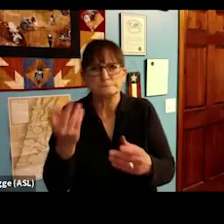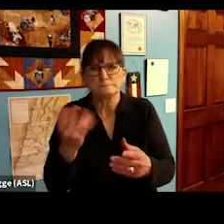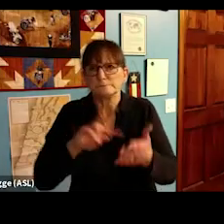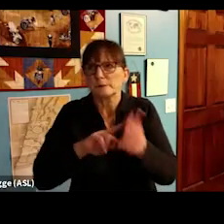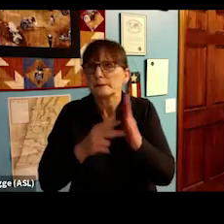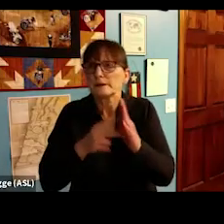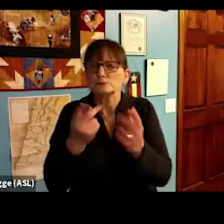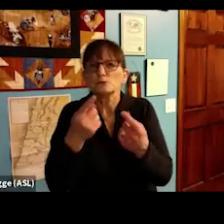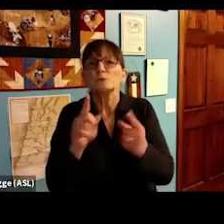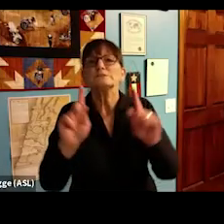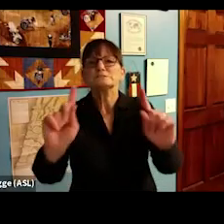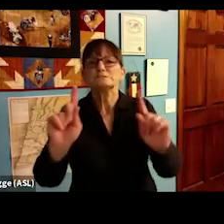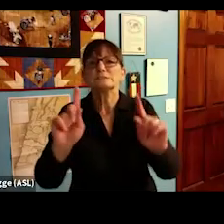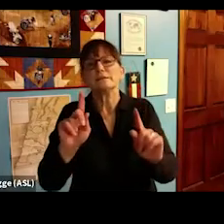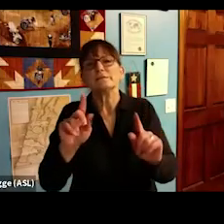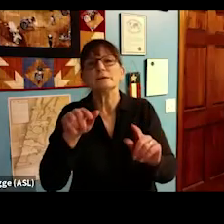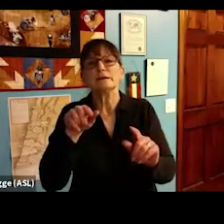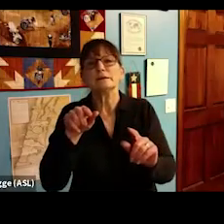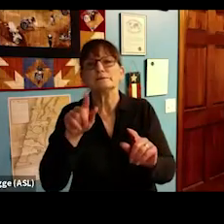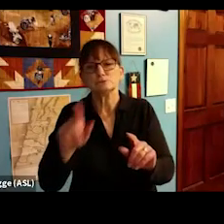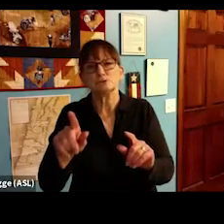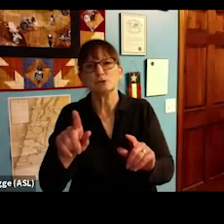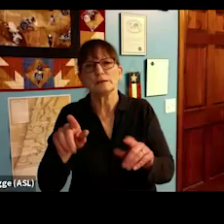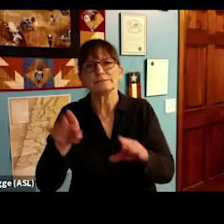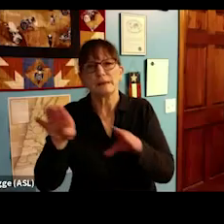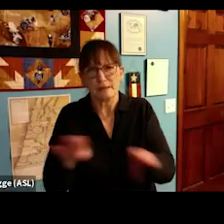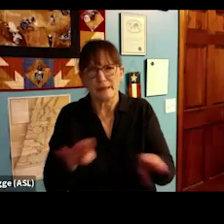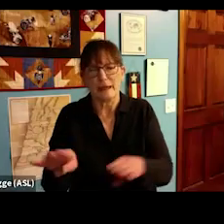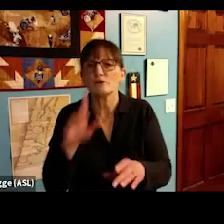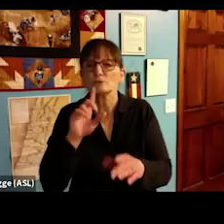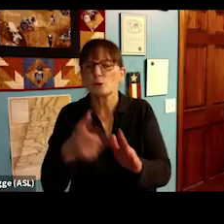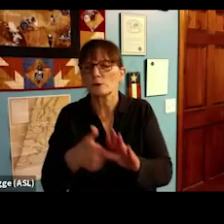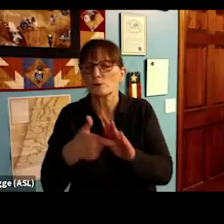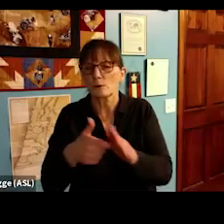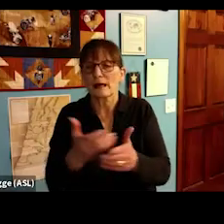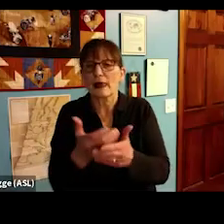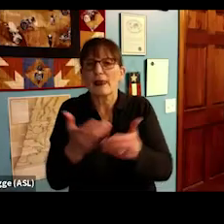Si hay un usuario que tiene acceso al servicio de representante designado